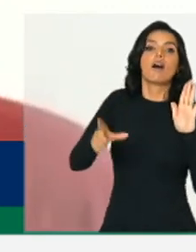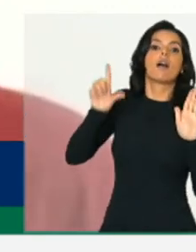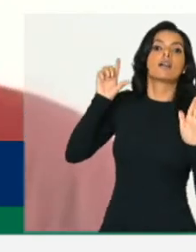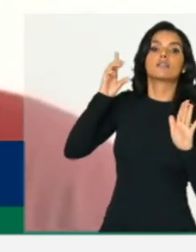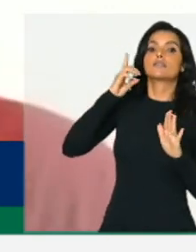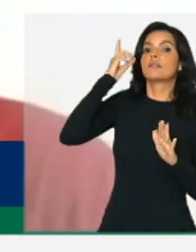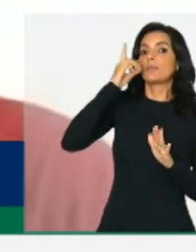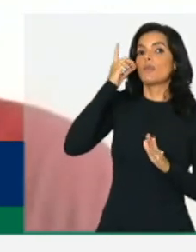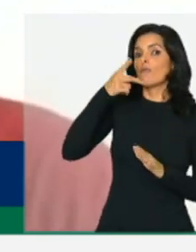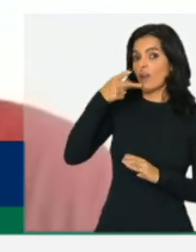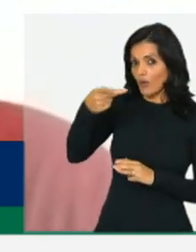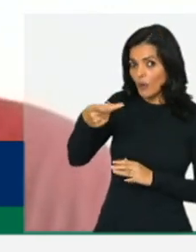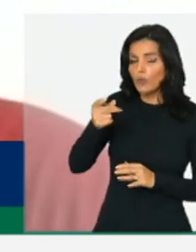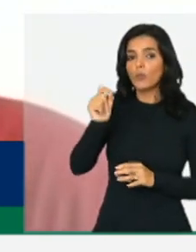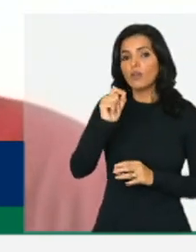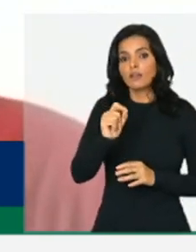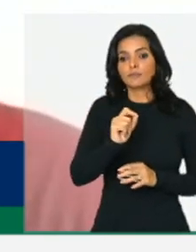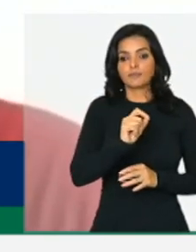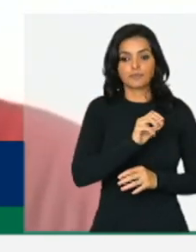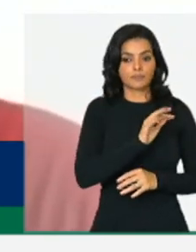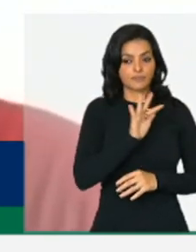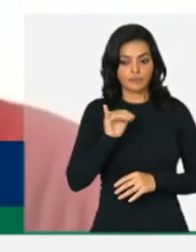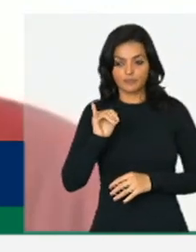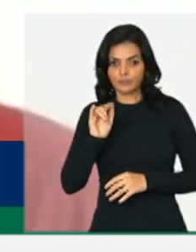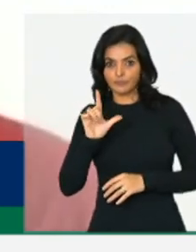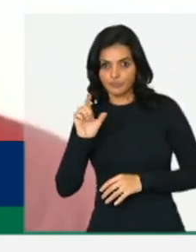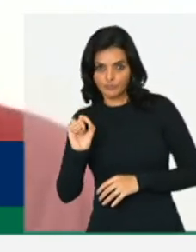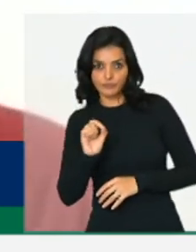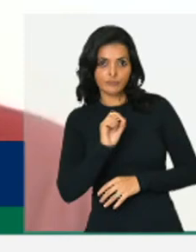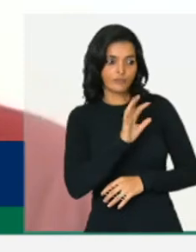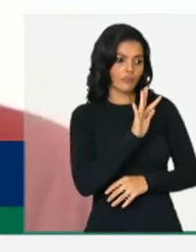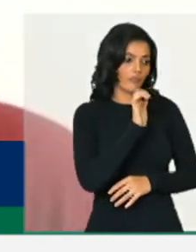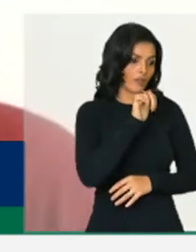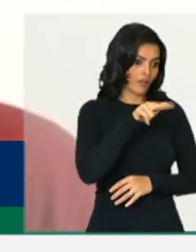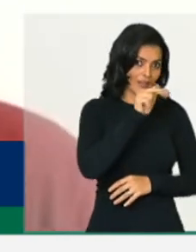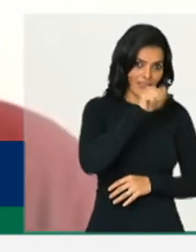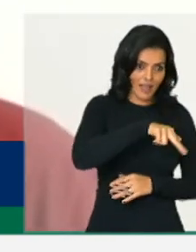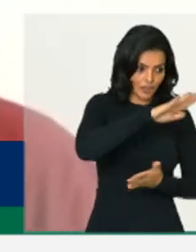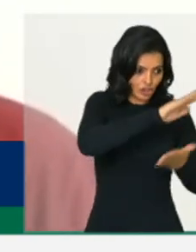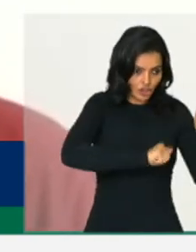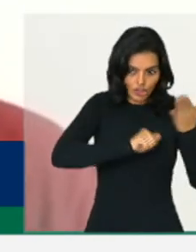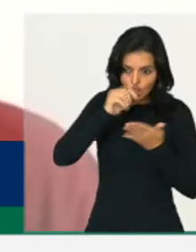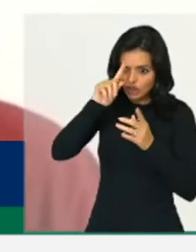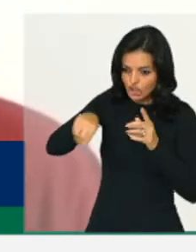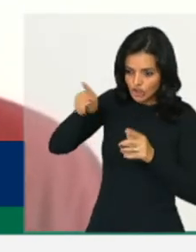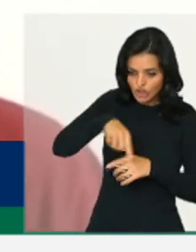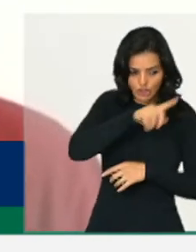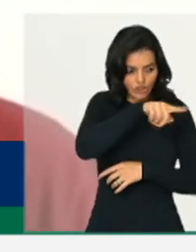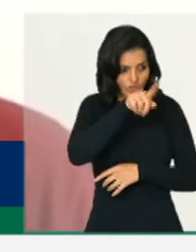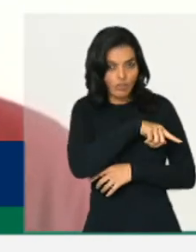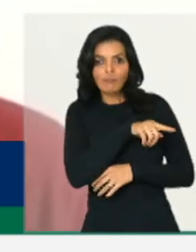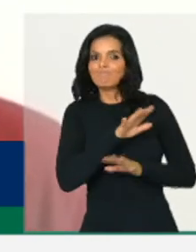DA PANDEMIA DE ALAVANCAR A ATIVIDADE ECONÔMICA DO SETOR EMPRESARIAL LANÇAMENTO DE DEBÊNTURES COM LANÇAMENTO DE PAPÉIS NO MERCADO. SUBSÍDIO É FUNDAMENTAL QUEREMOS